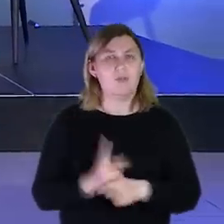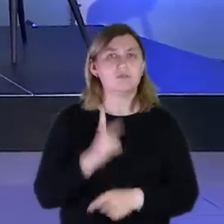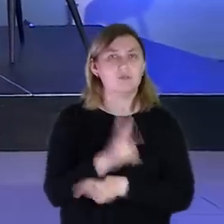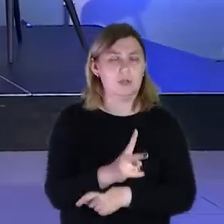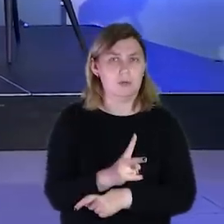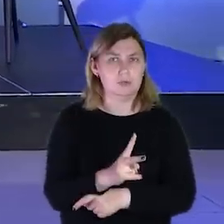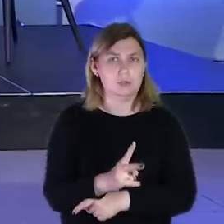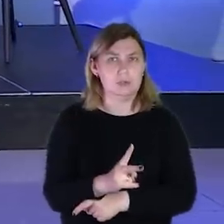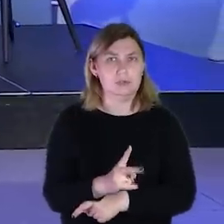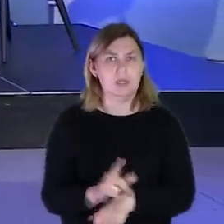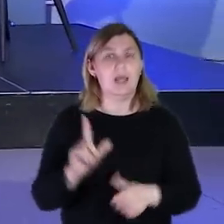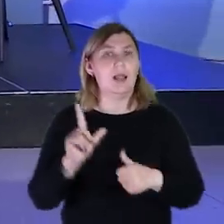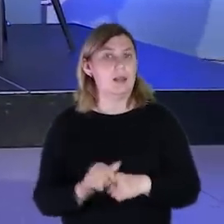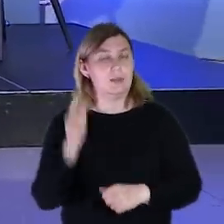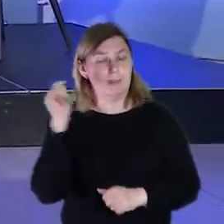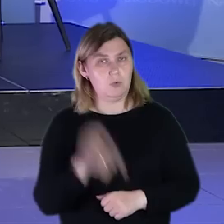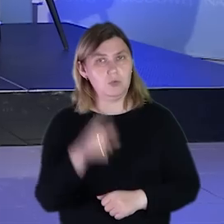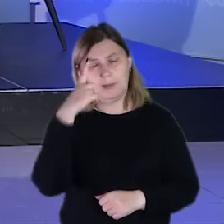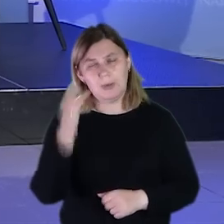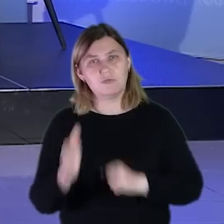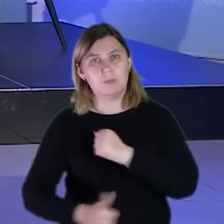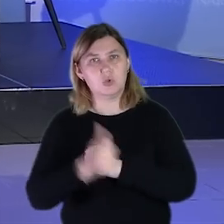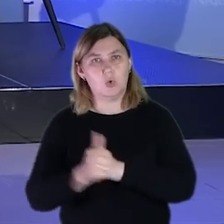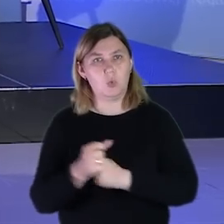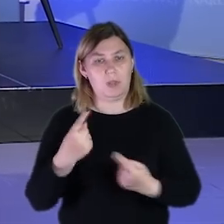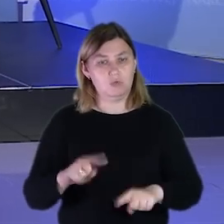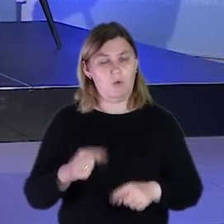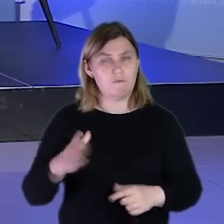ale musimy to jednak pamiętać, żeby mieć dokument tożsamości przy sobie,